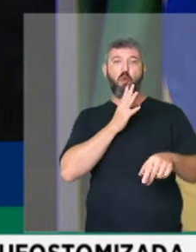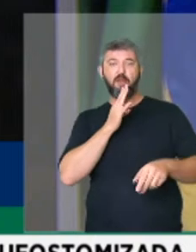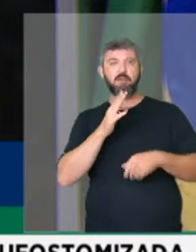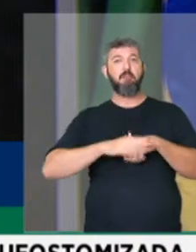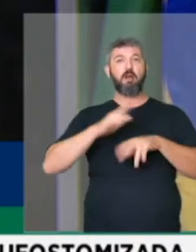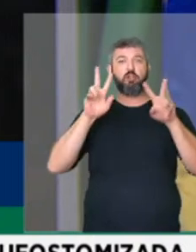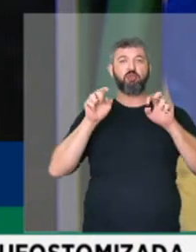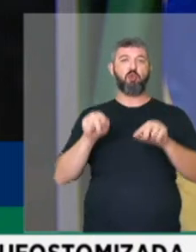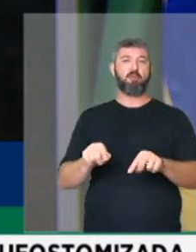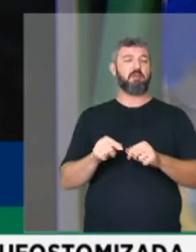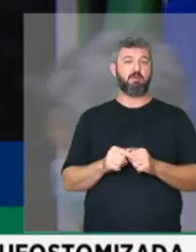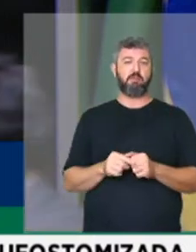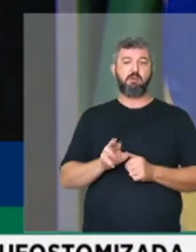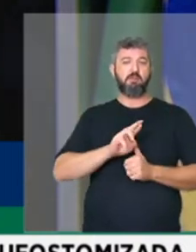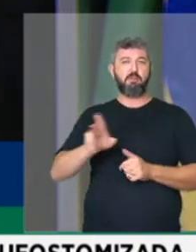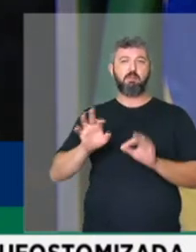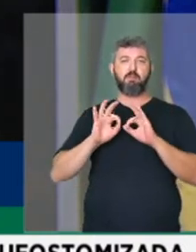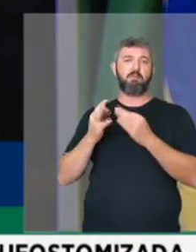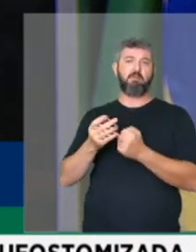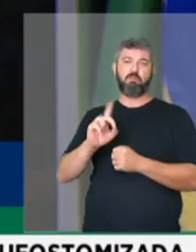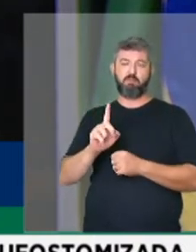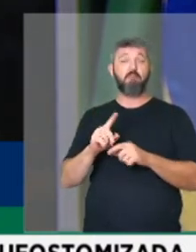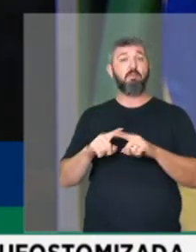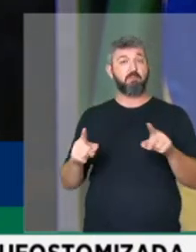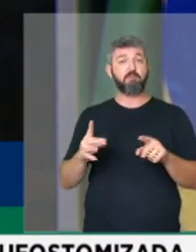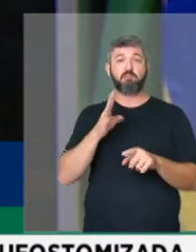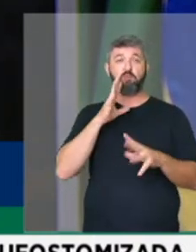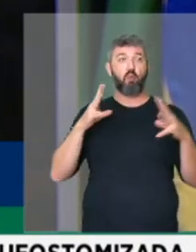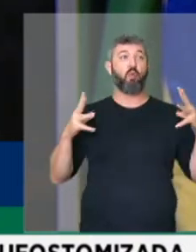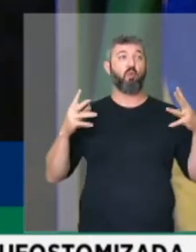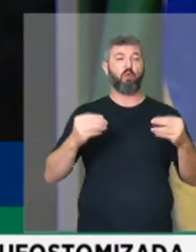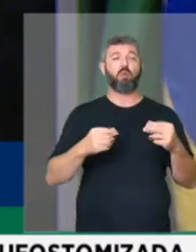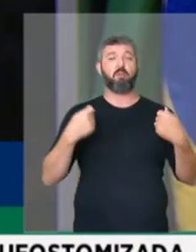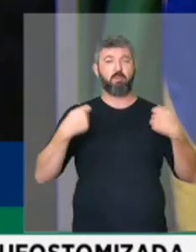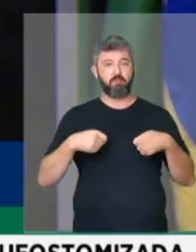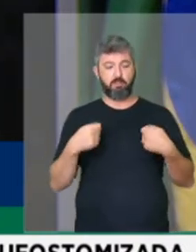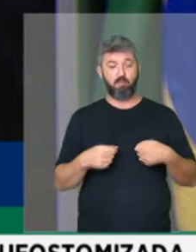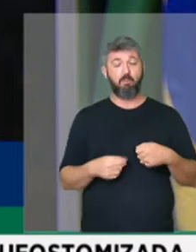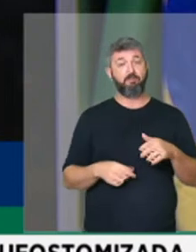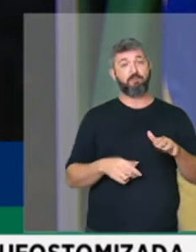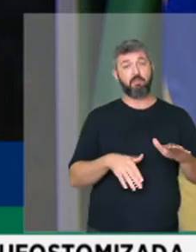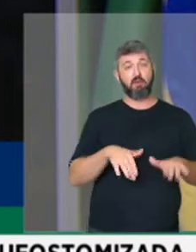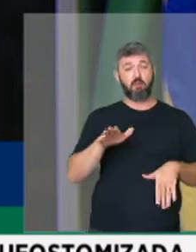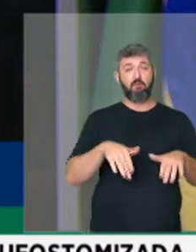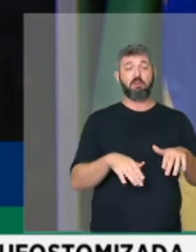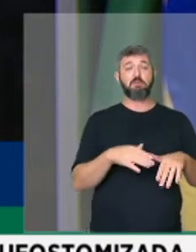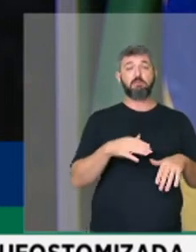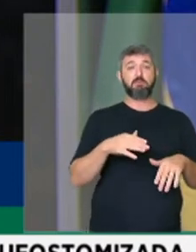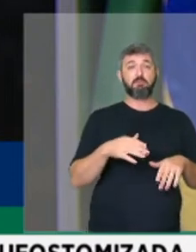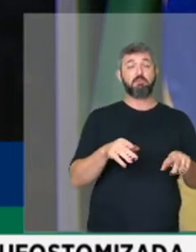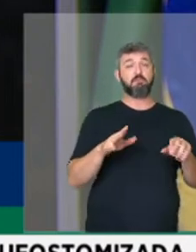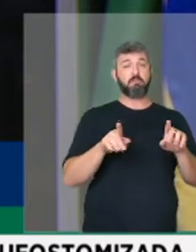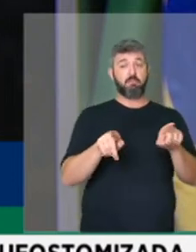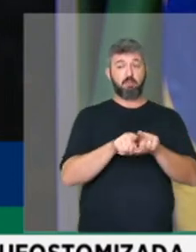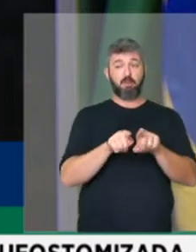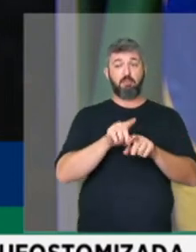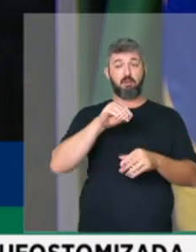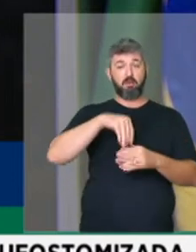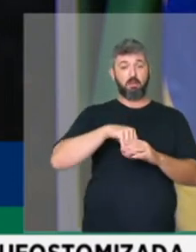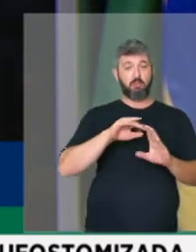INSTRUMENTO A MAIS PARA QUE SE POSSA DEBATER ESSE ASPECTO DE MODO AMPLO NA SOCIEDADE. ENFIM, CONSIDERAMOS SUMAMENTE MERITÓRIA A PROPOSTA DE APERFEIÇOAR O CUIDADO COM